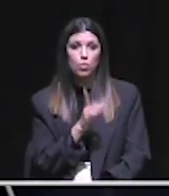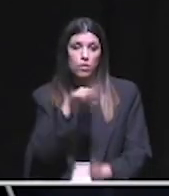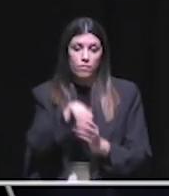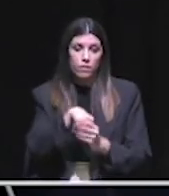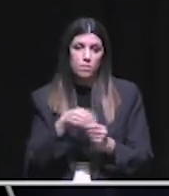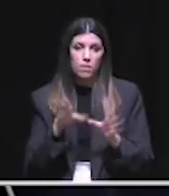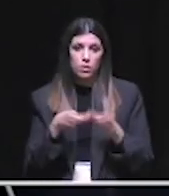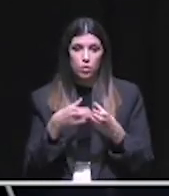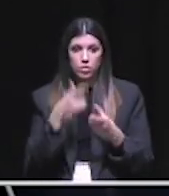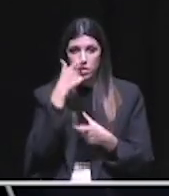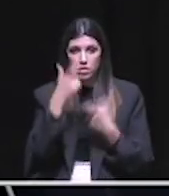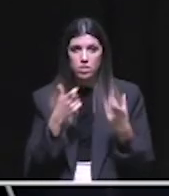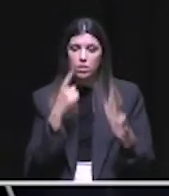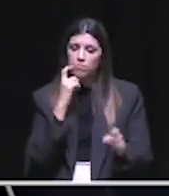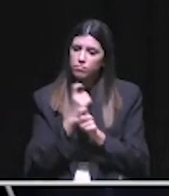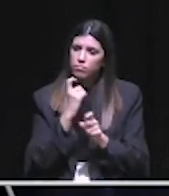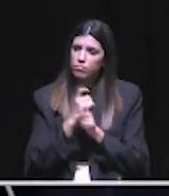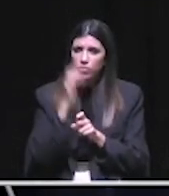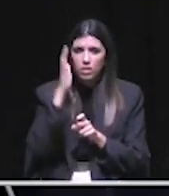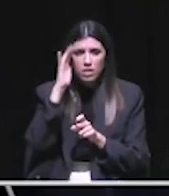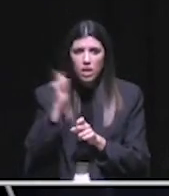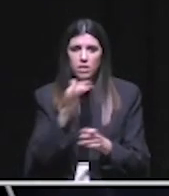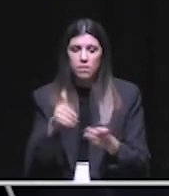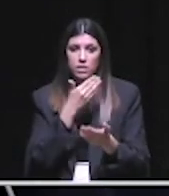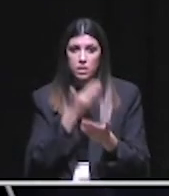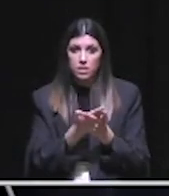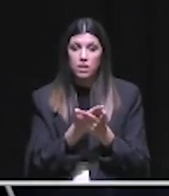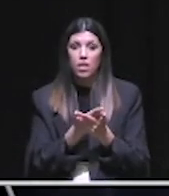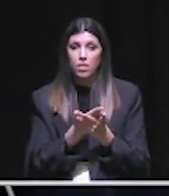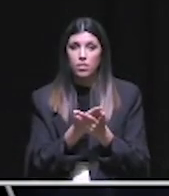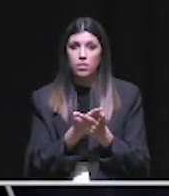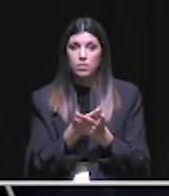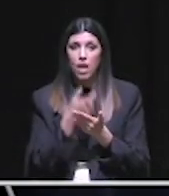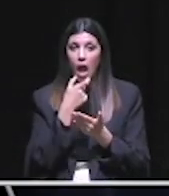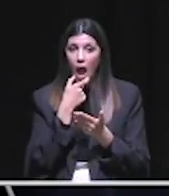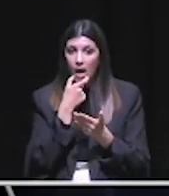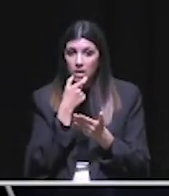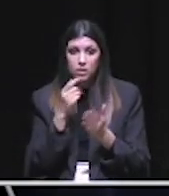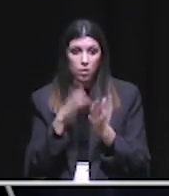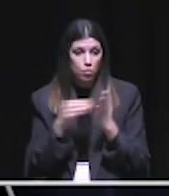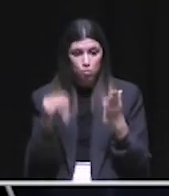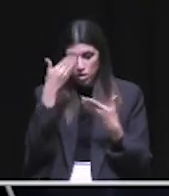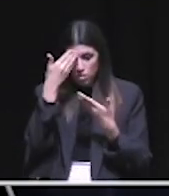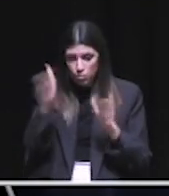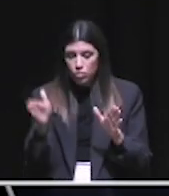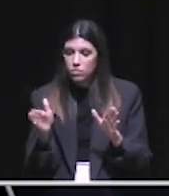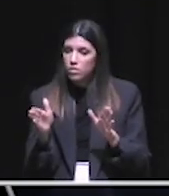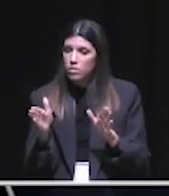o escrutínio permanente das ideias apresentadas. De outra forma este modelo de Democracia Participativa não faz qualquer sentido